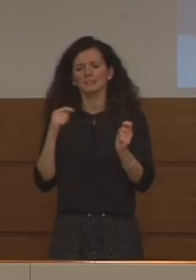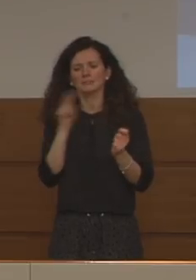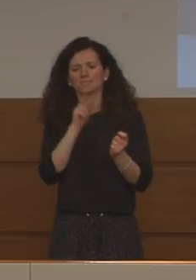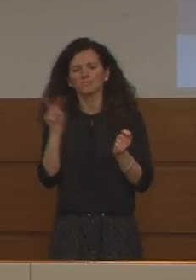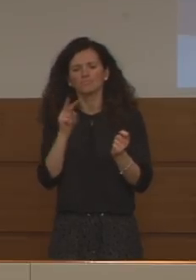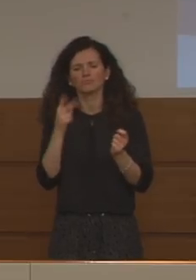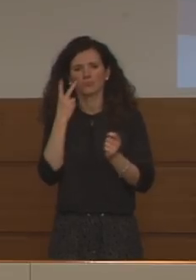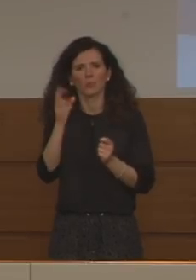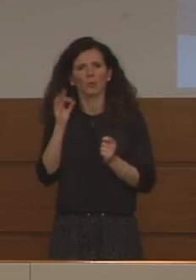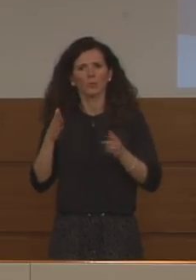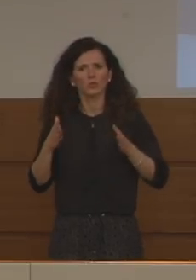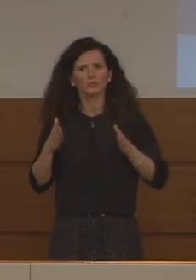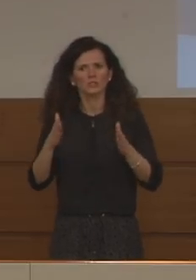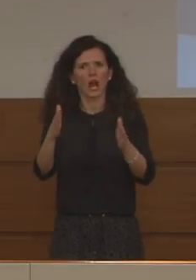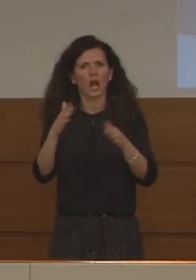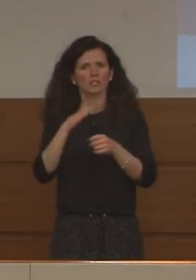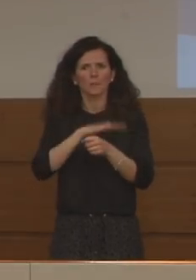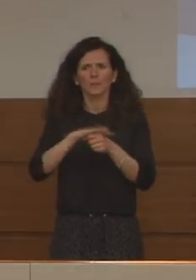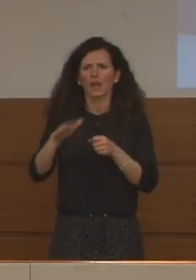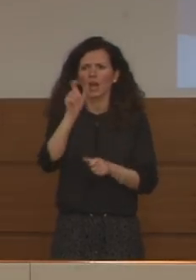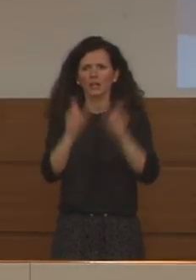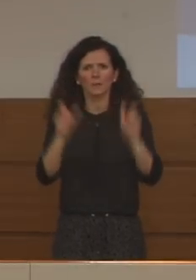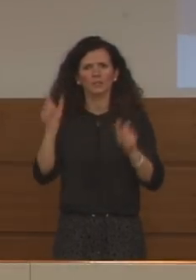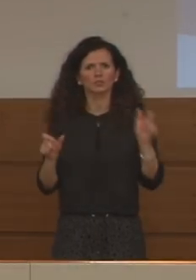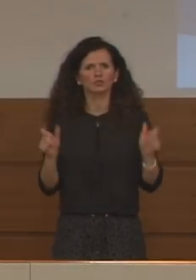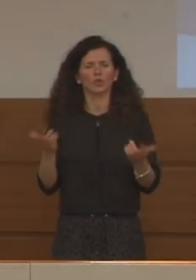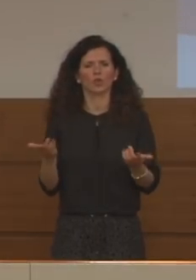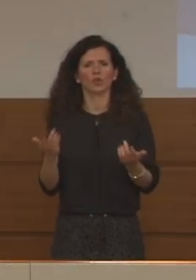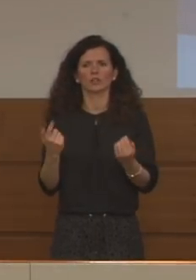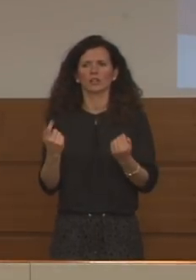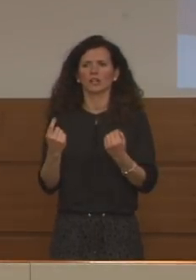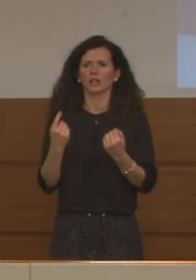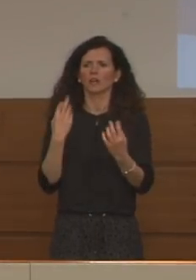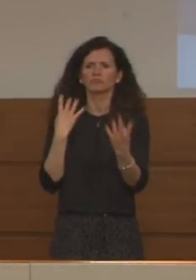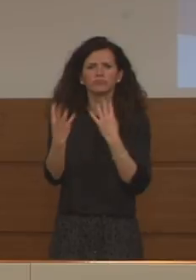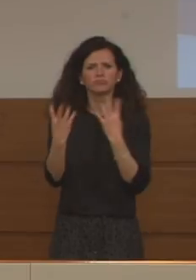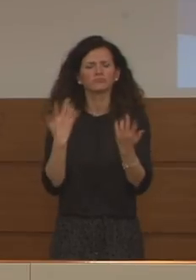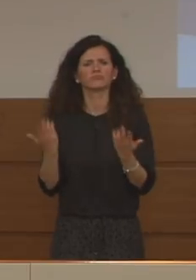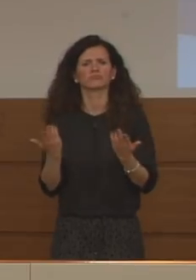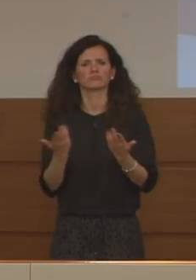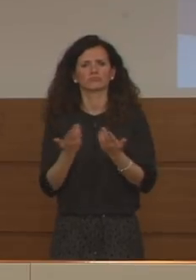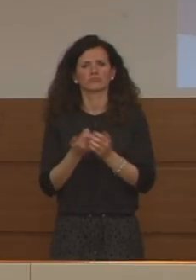di gente, mostravano situazioni,